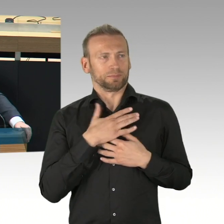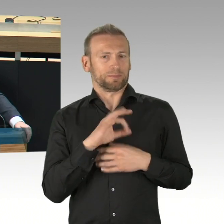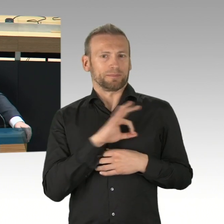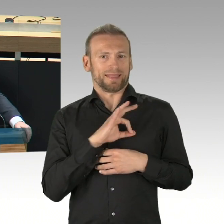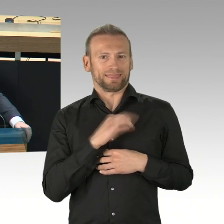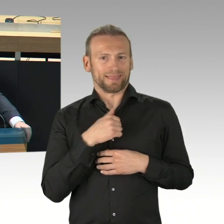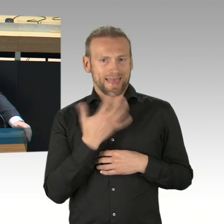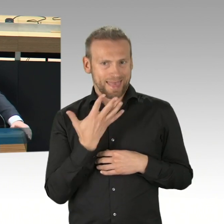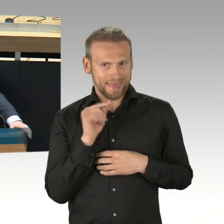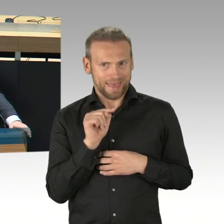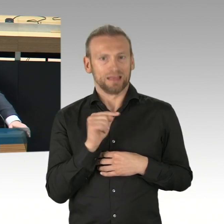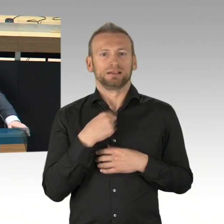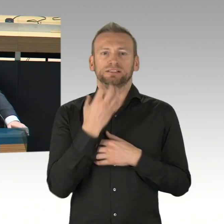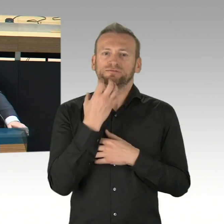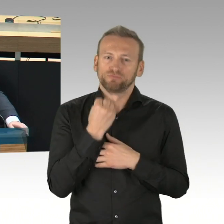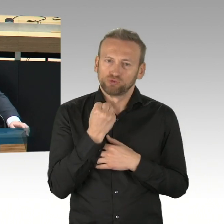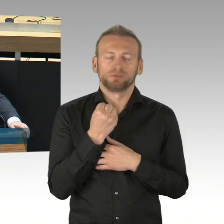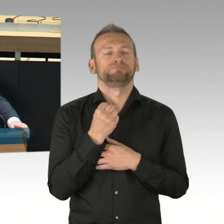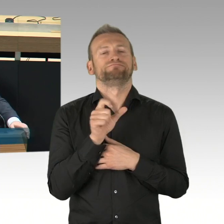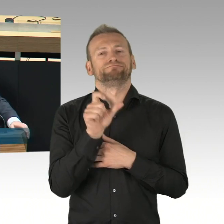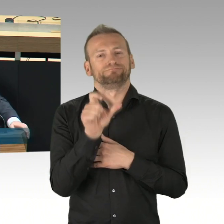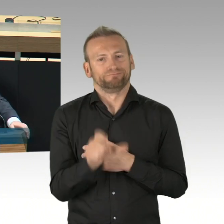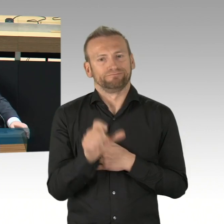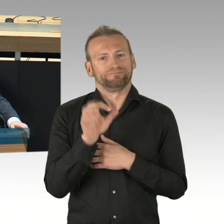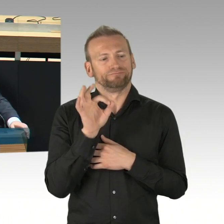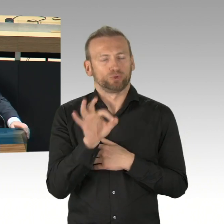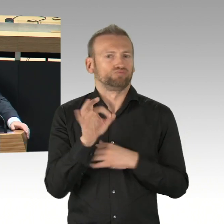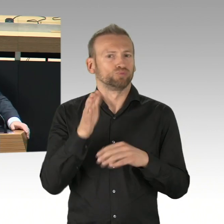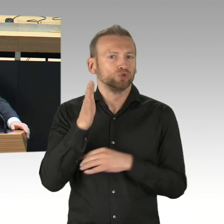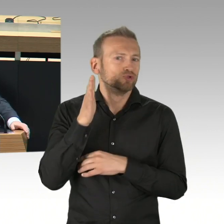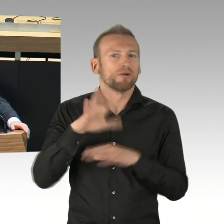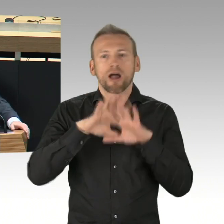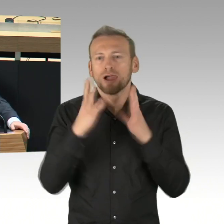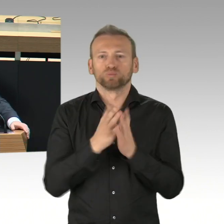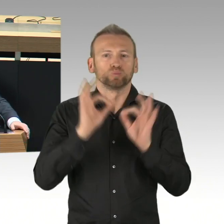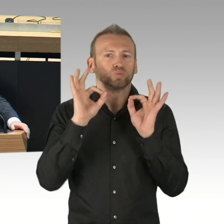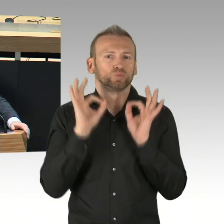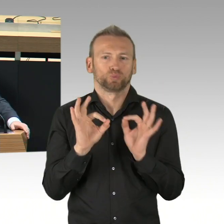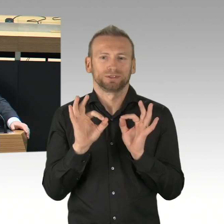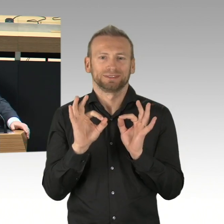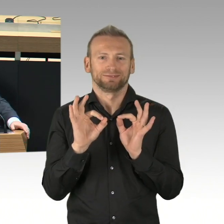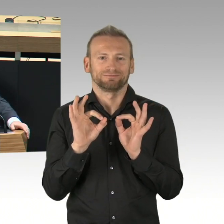es darf keine Gewinnmaximierung, so drück ich es mal aus, auf Kosten der Mieter geben,